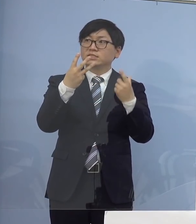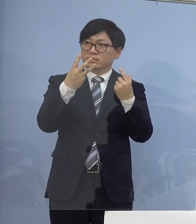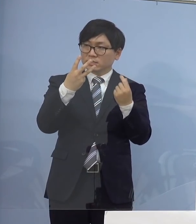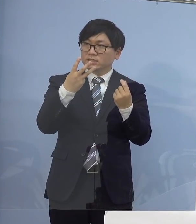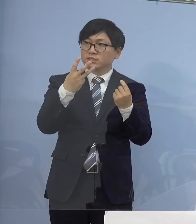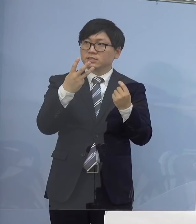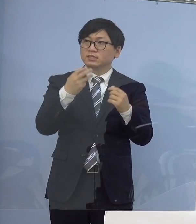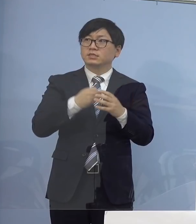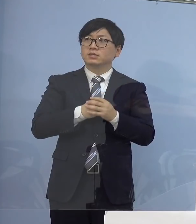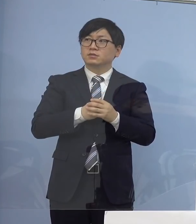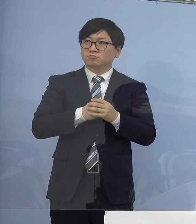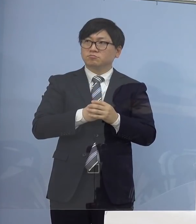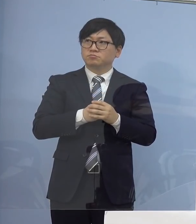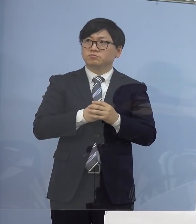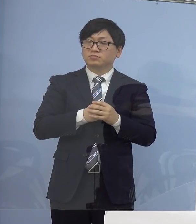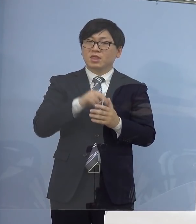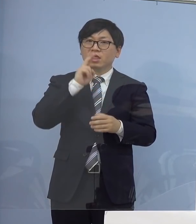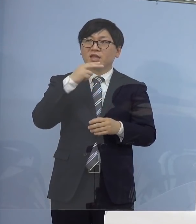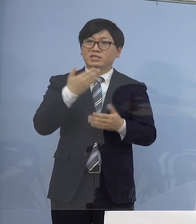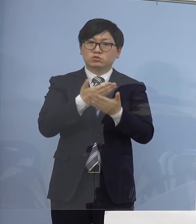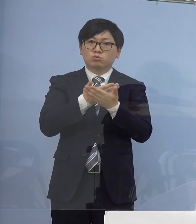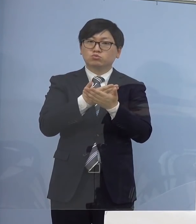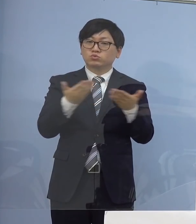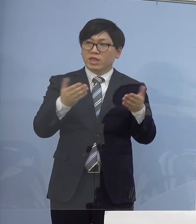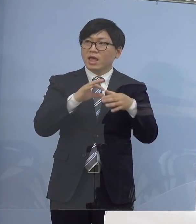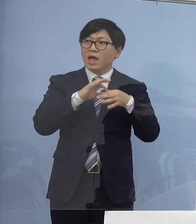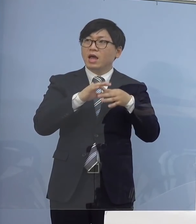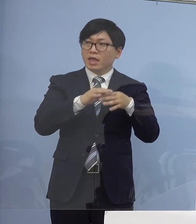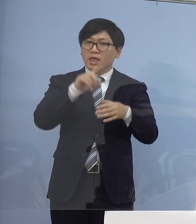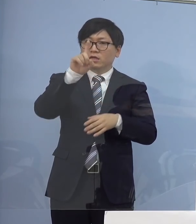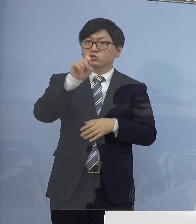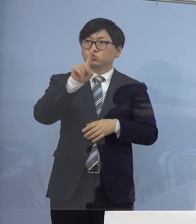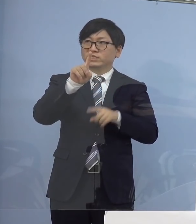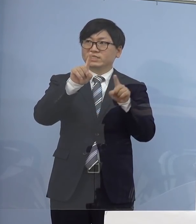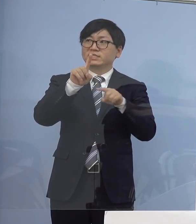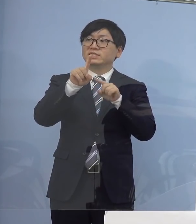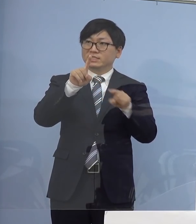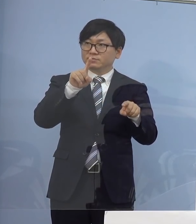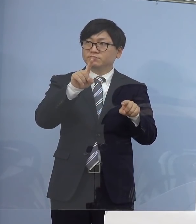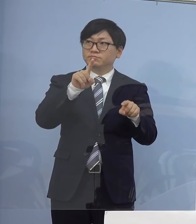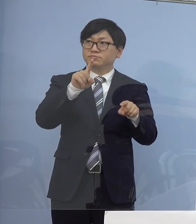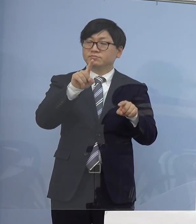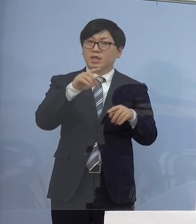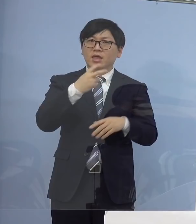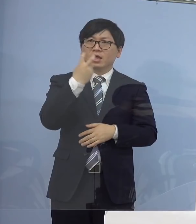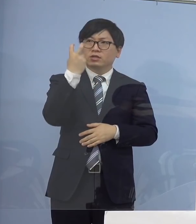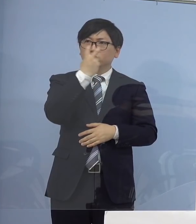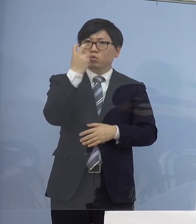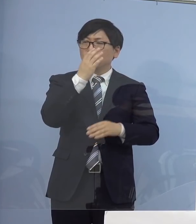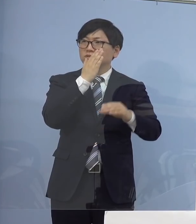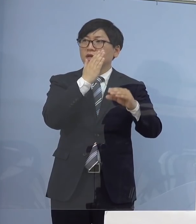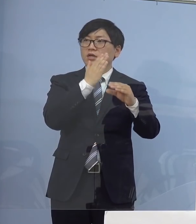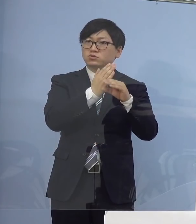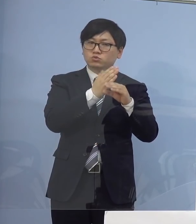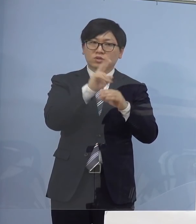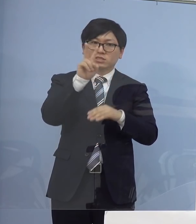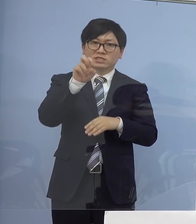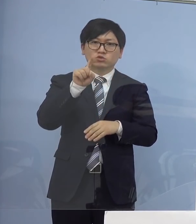飲食店関連が11人、調査中は22人でよかったですかね